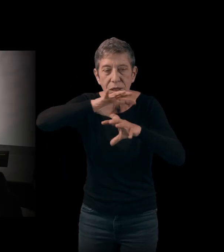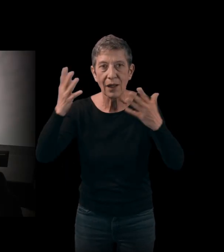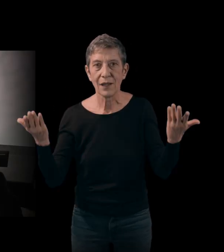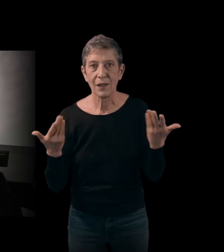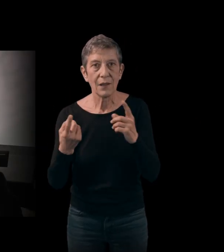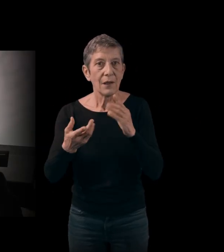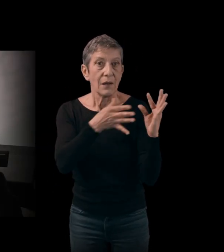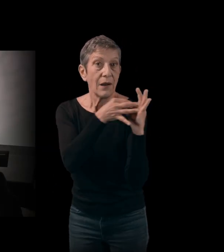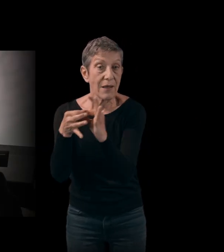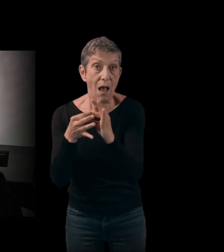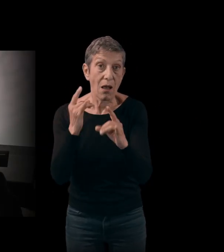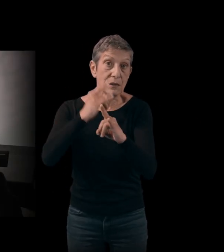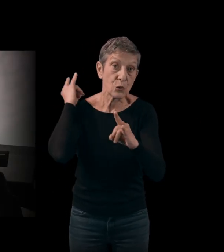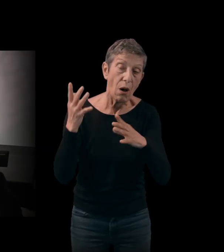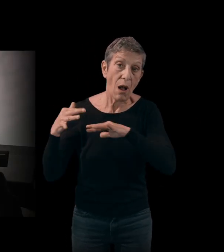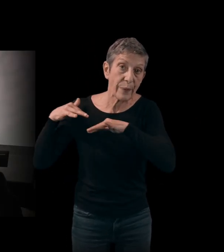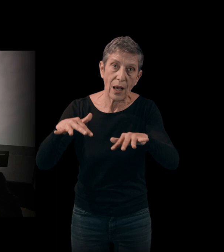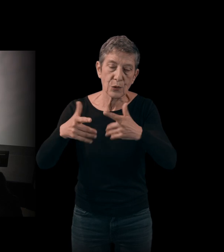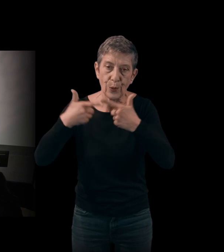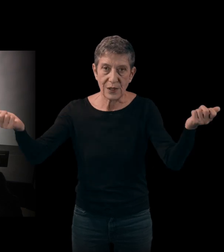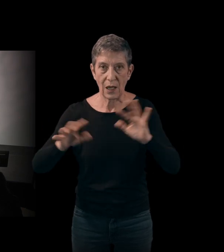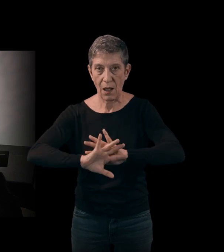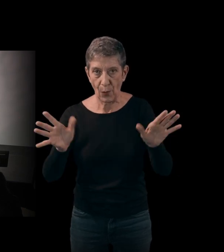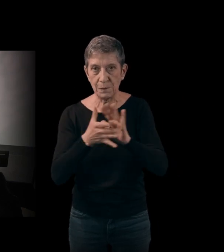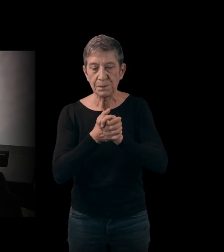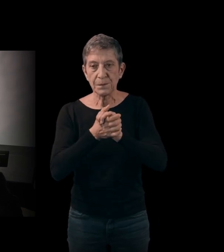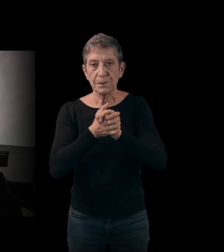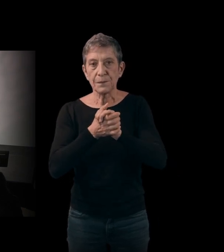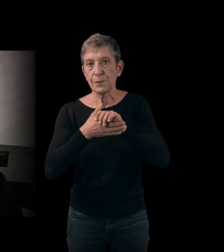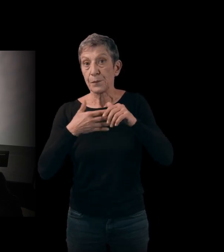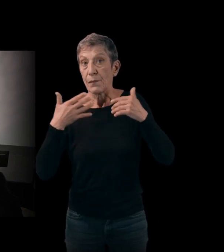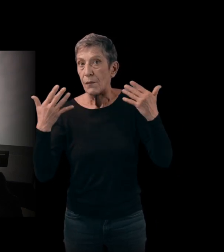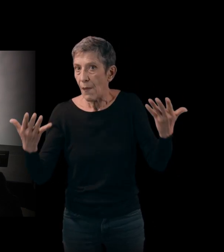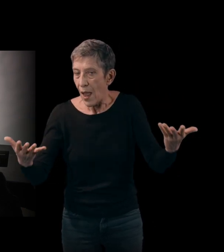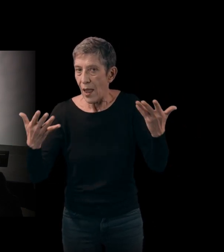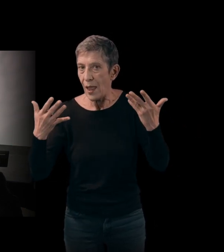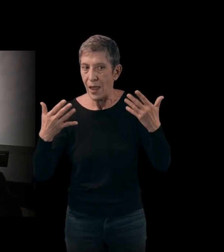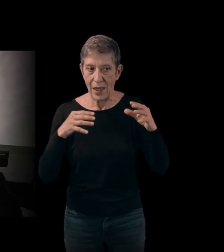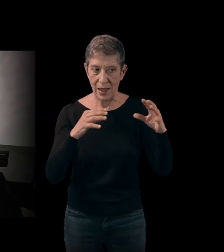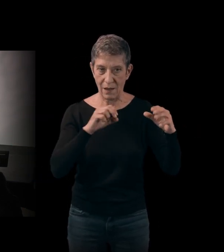à l'histoire de la migration, etc. Et donc, il y avait beaucoup de résonances entre ces deux voyages.